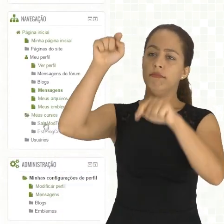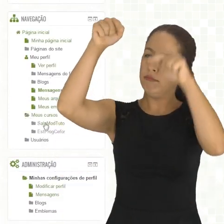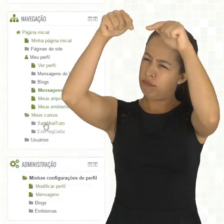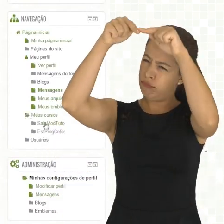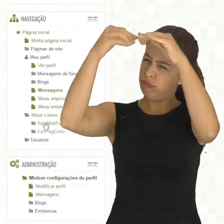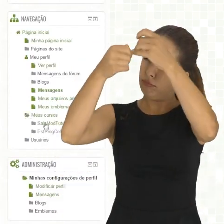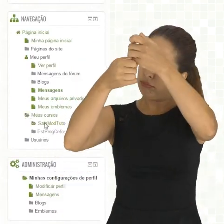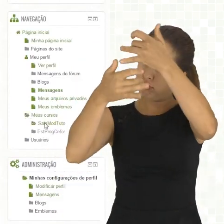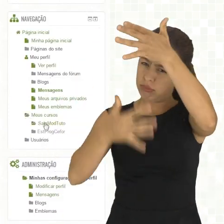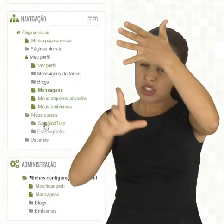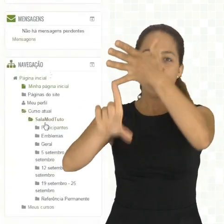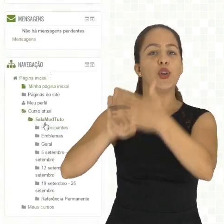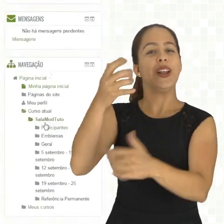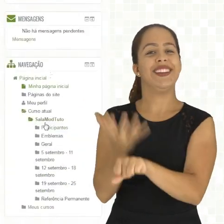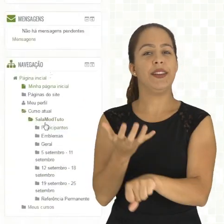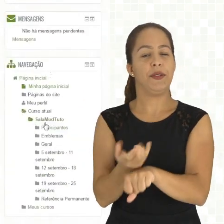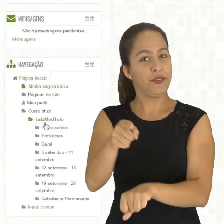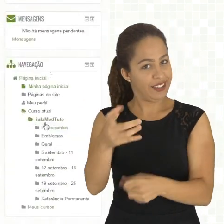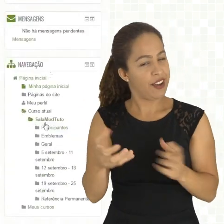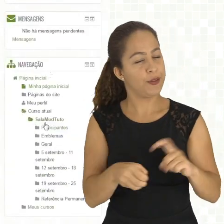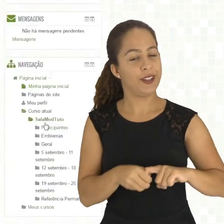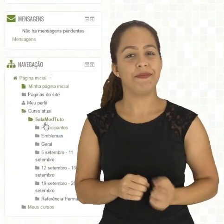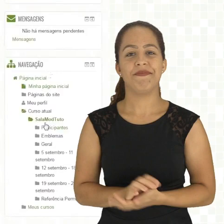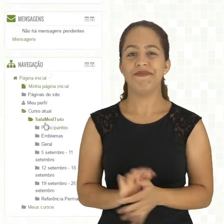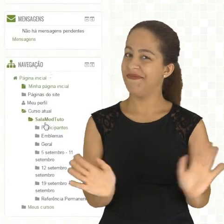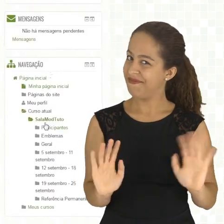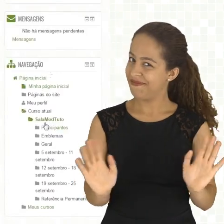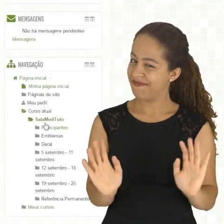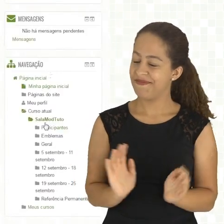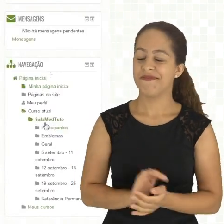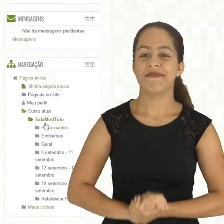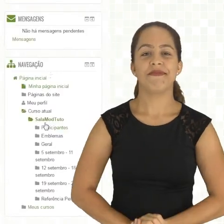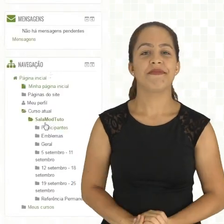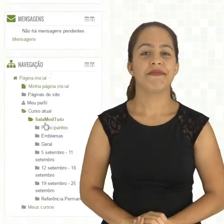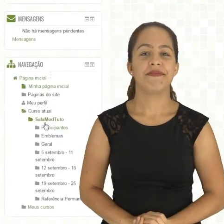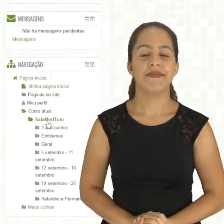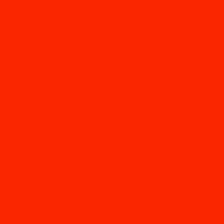você quer retornar. É isso pessoal!